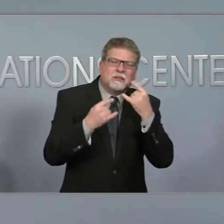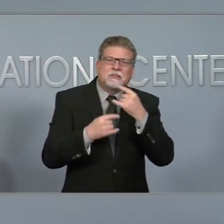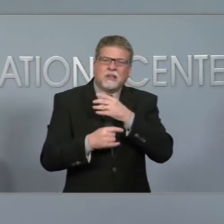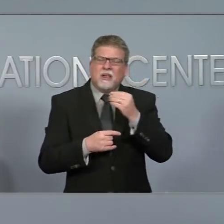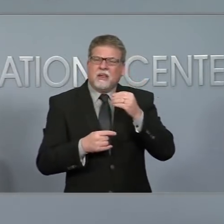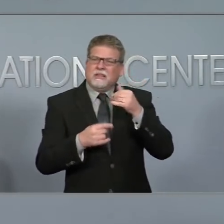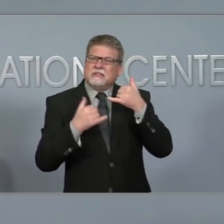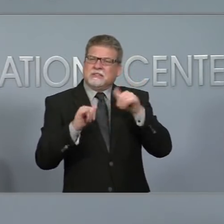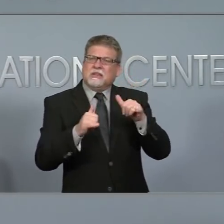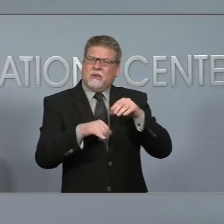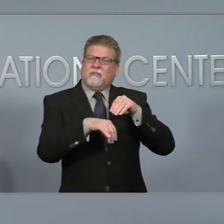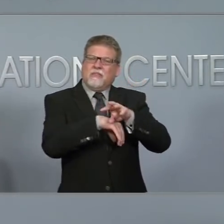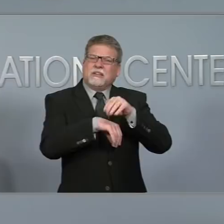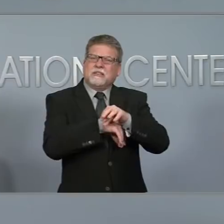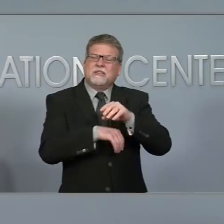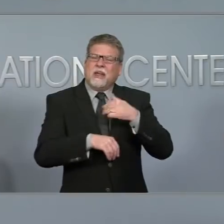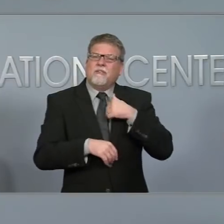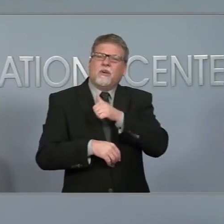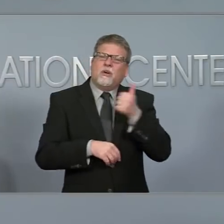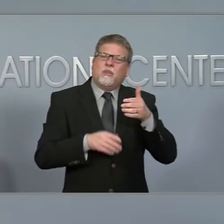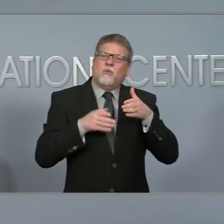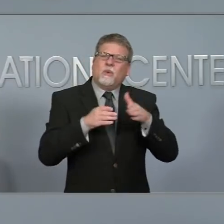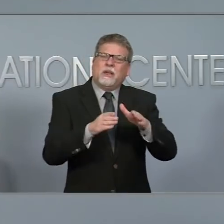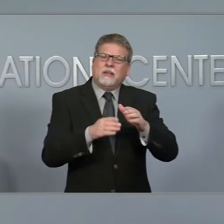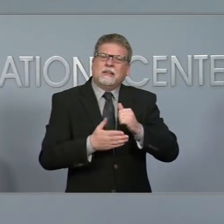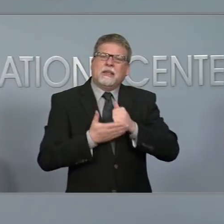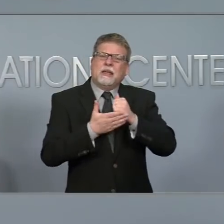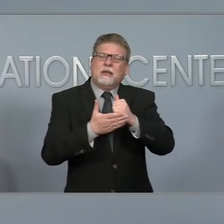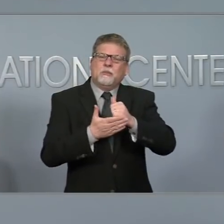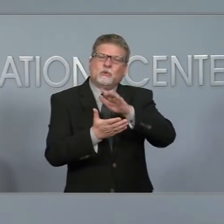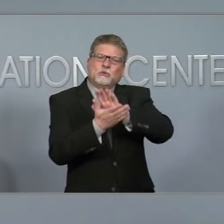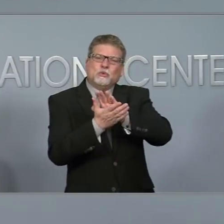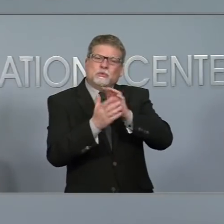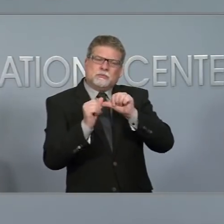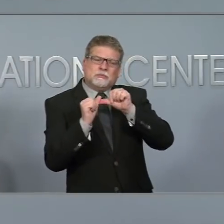Respuesta bueno. Los oficiales han dado recomendaciones todo este tiempo De hecho el pulque